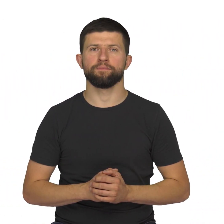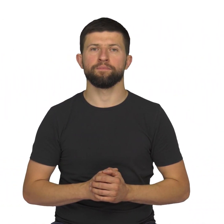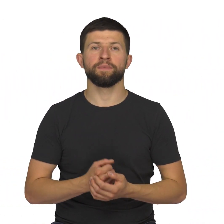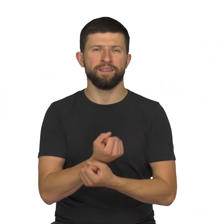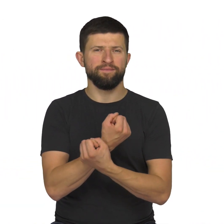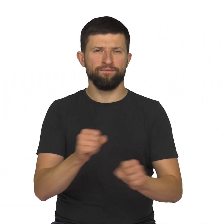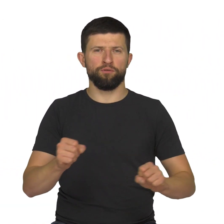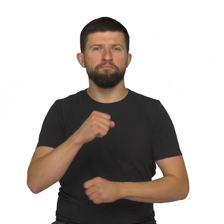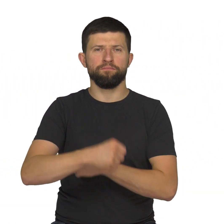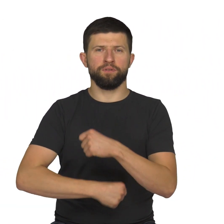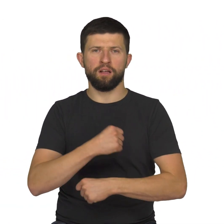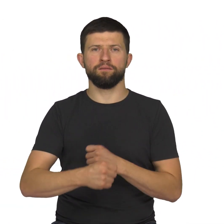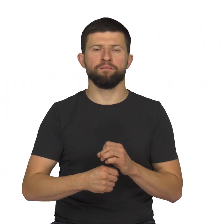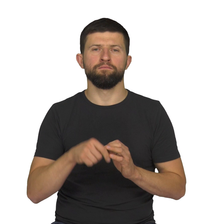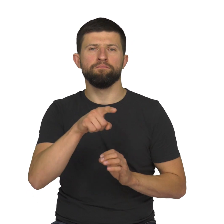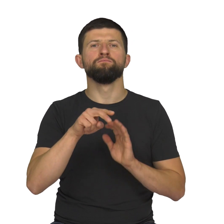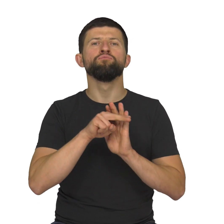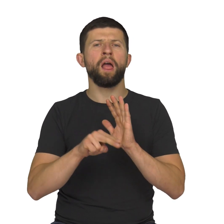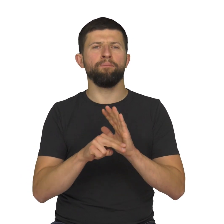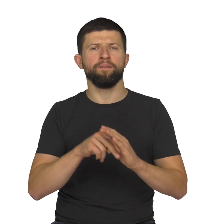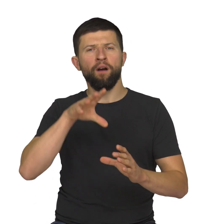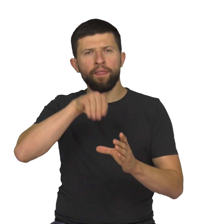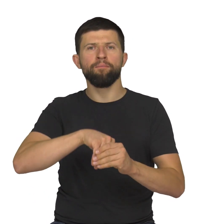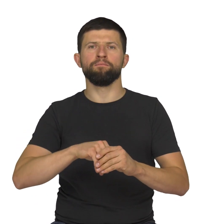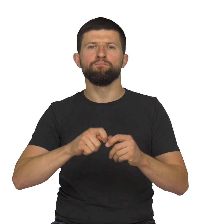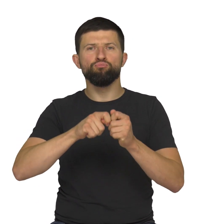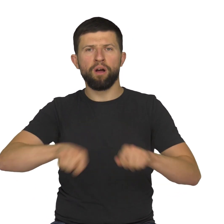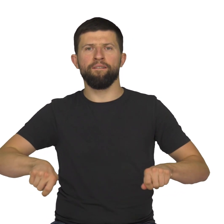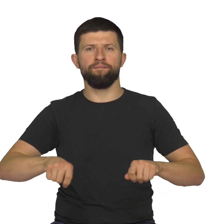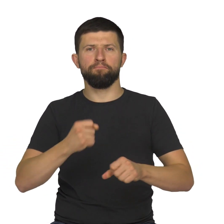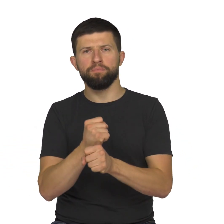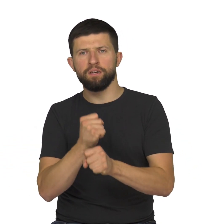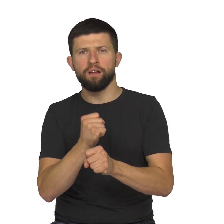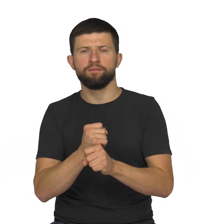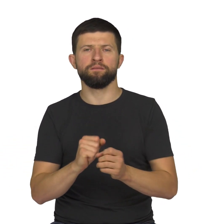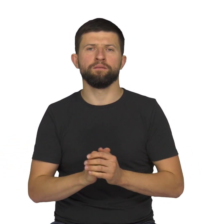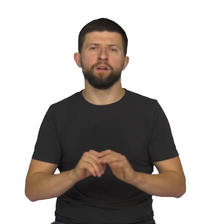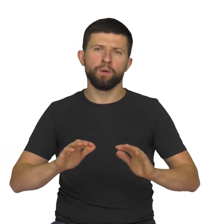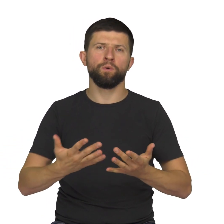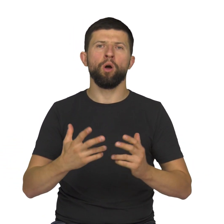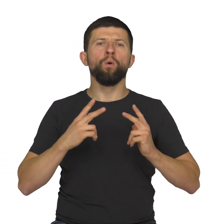Zwolnienia od pracy są przewidzianymi przepisami przerwami w wykonywaniu pracy.